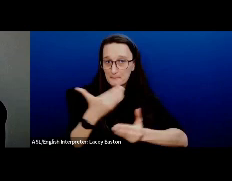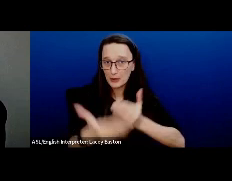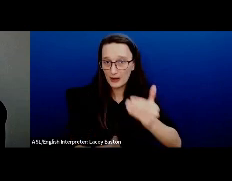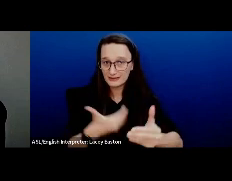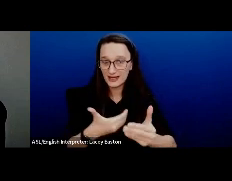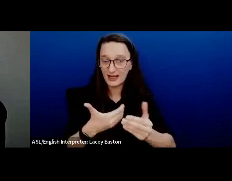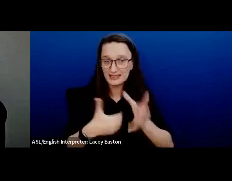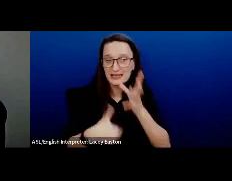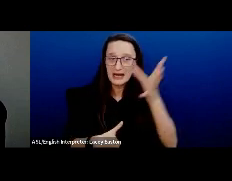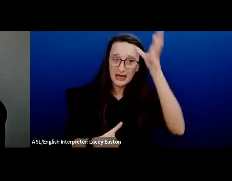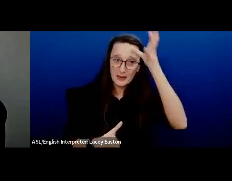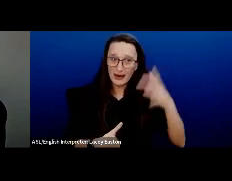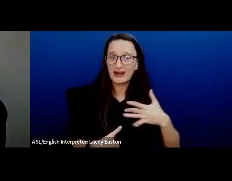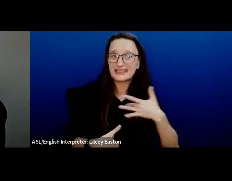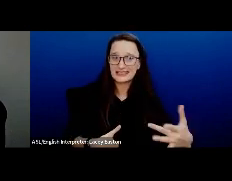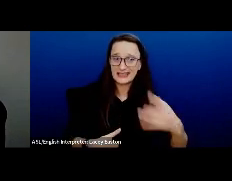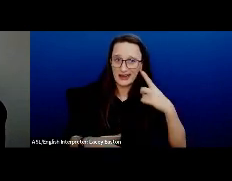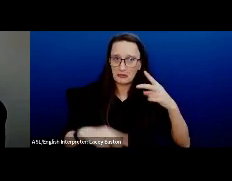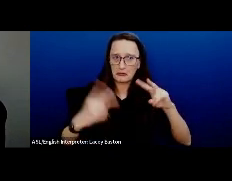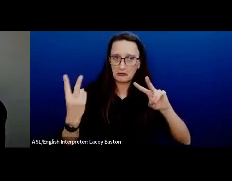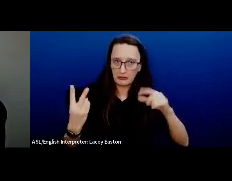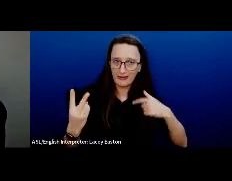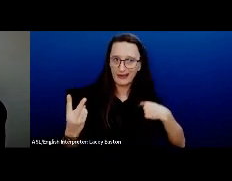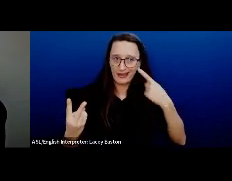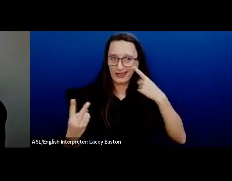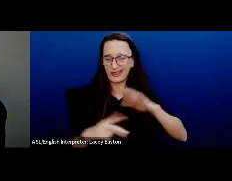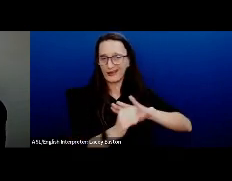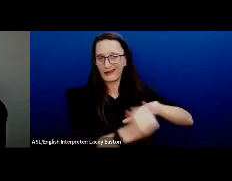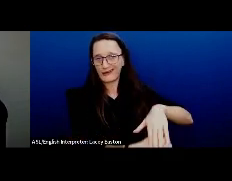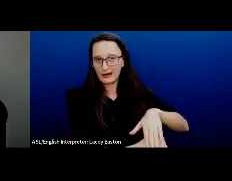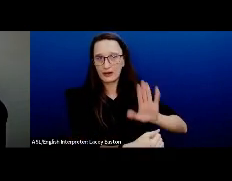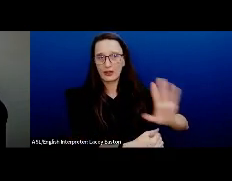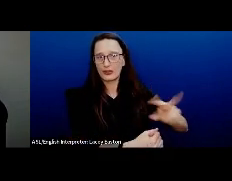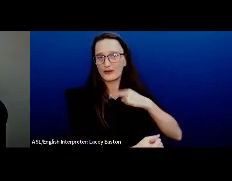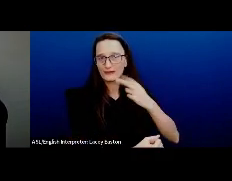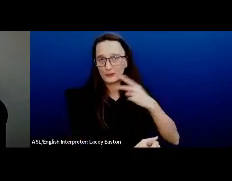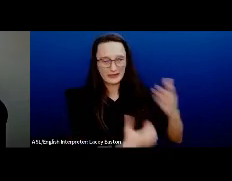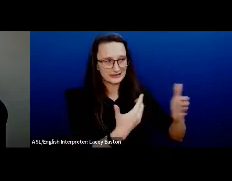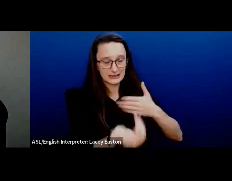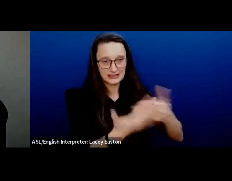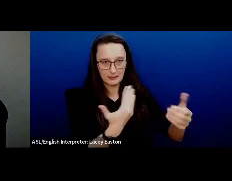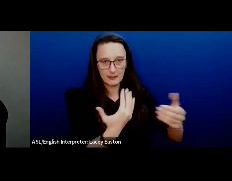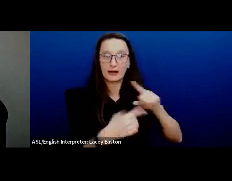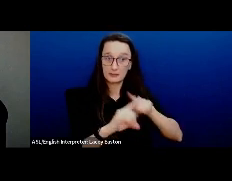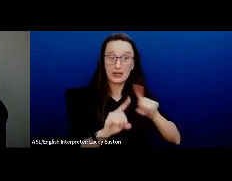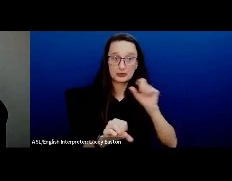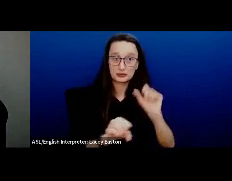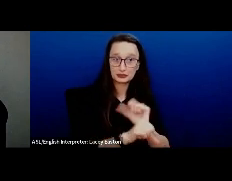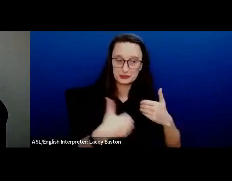y les hacen saber que hay otras maneras. Y gracias Ray Leen por explicar que